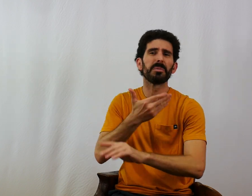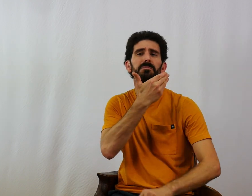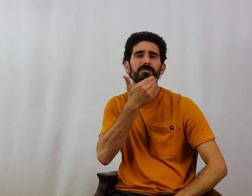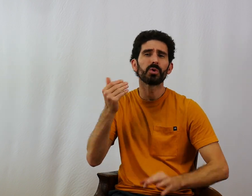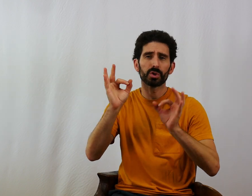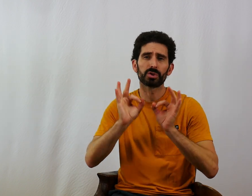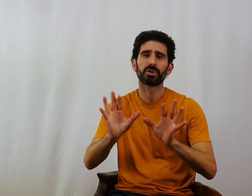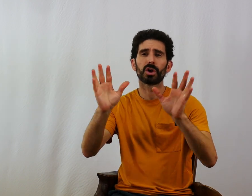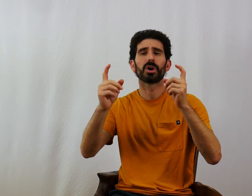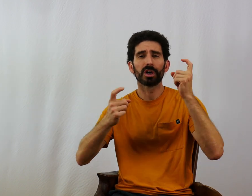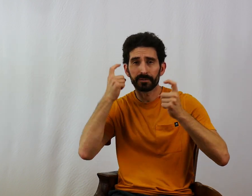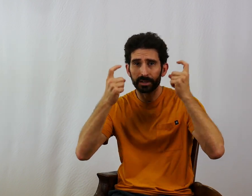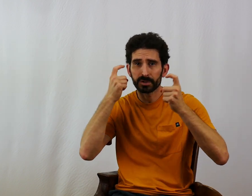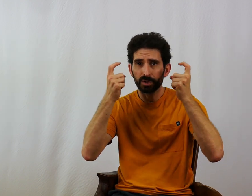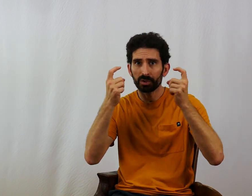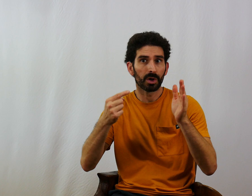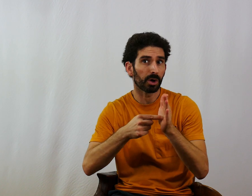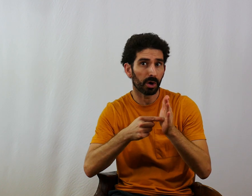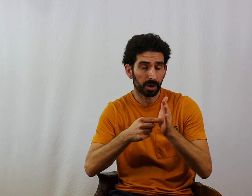c'est mieux de prendre un temps de réflexion. Quand ?